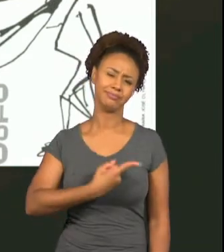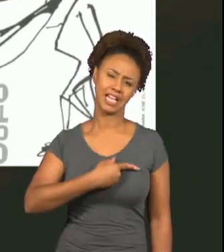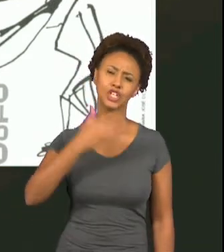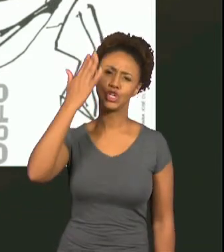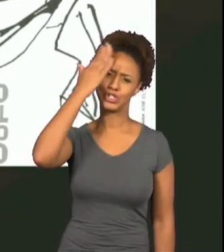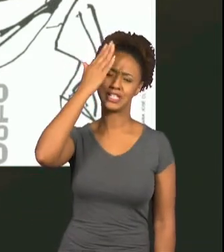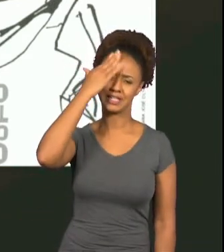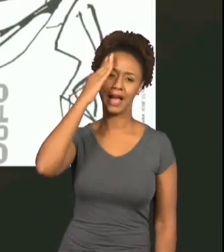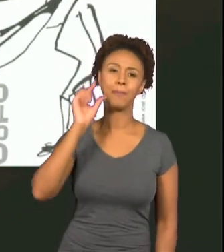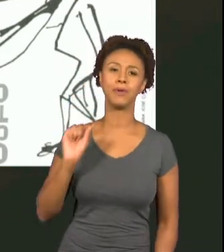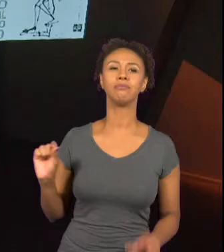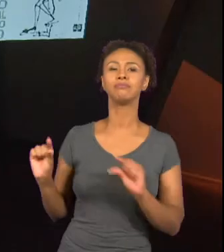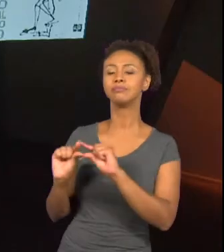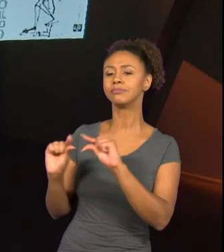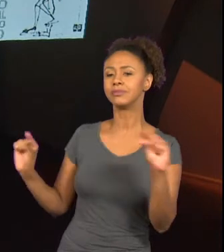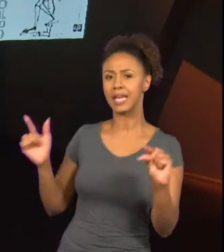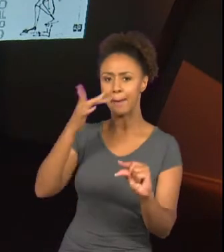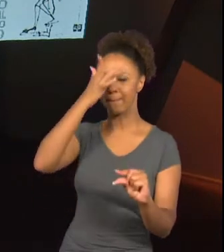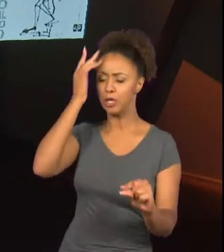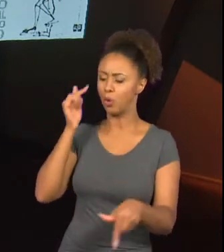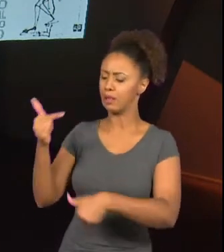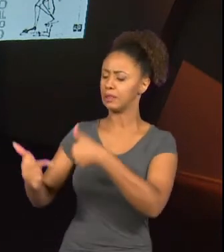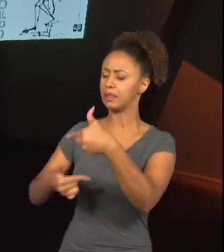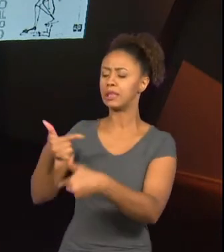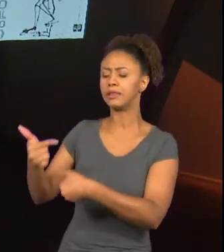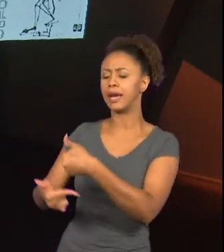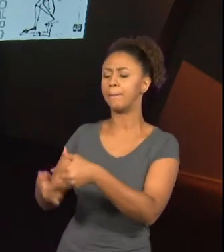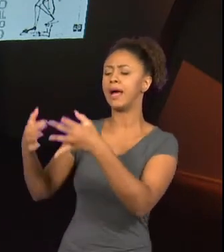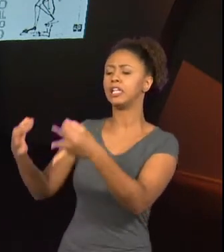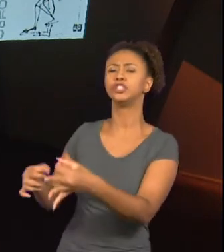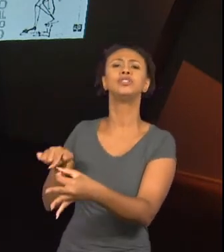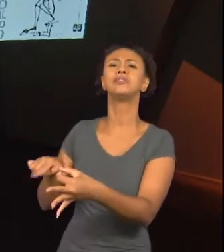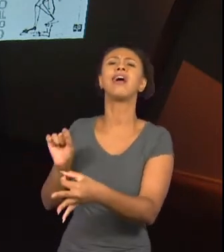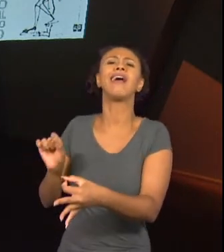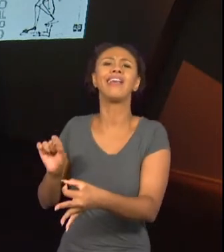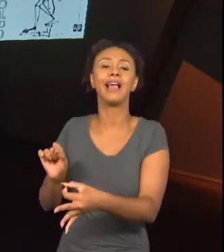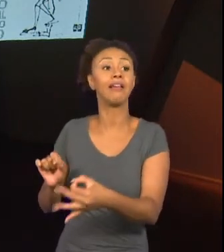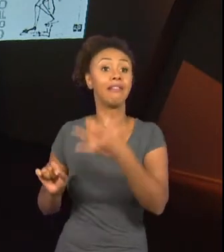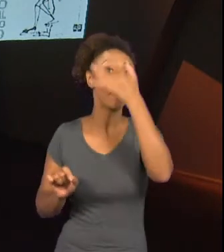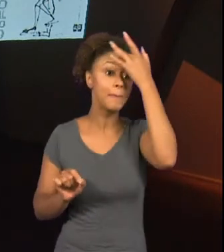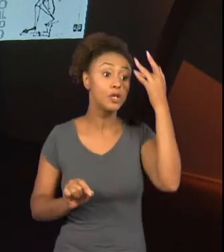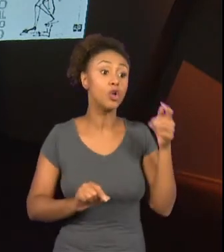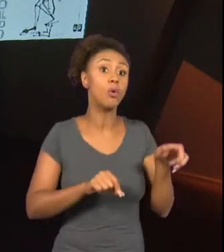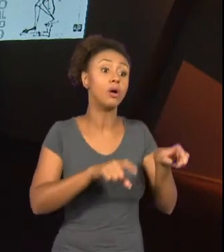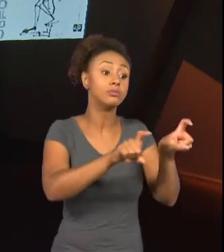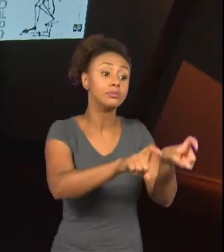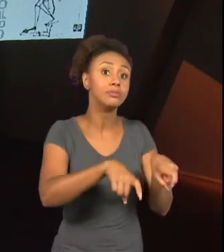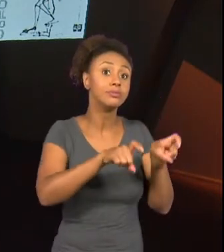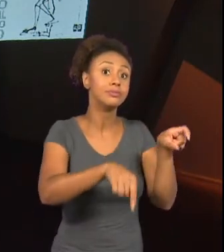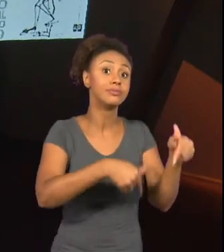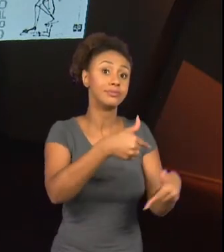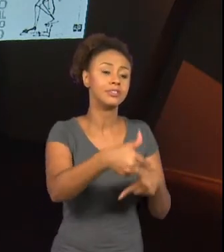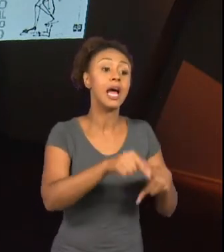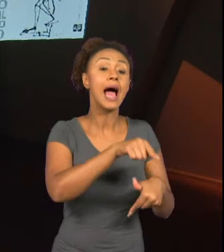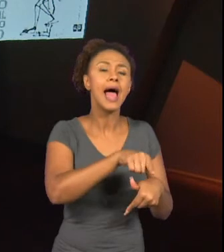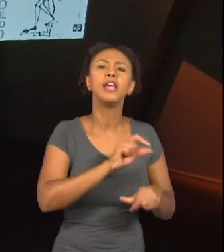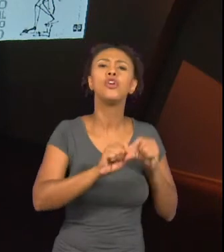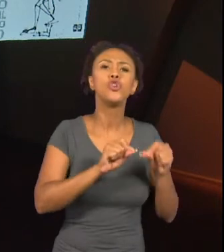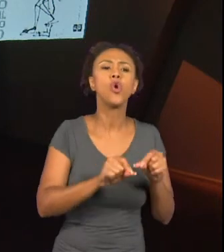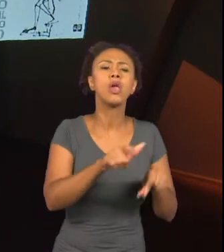TRABALHADOR DA ROÇA, DA LAVOURA. E ESSA CENA SE PASSA EM UMA ZONA CANAVIEIRA, O LAVRADOR DA CANA-